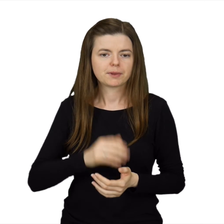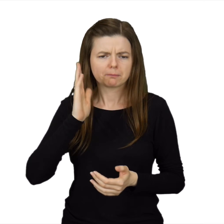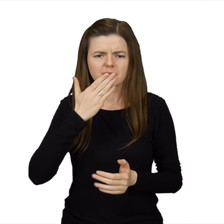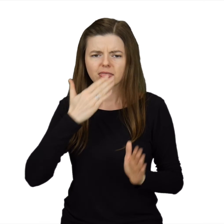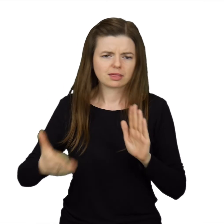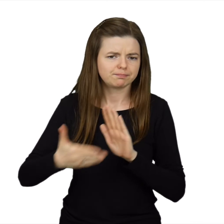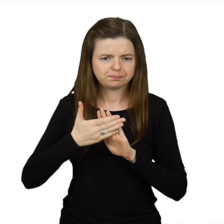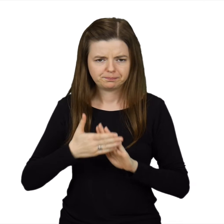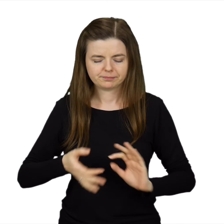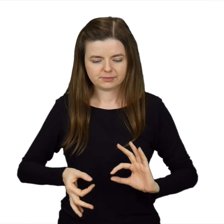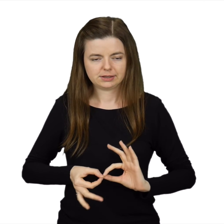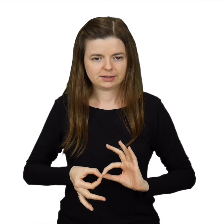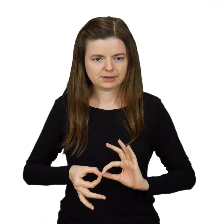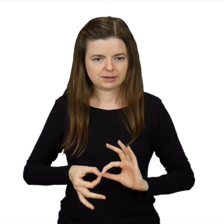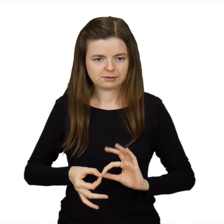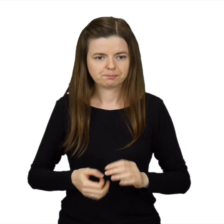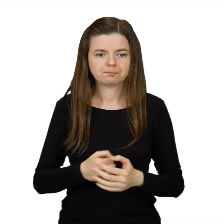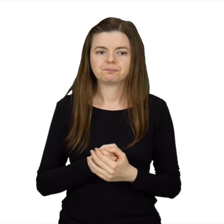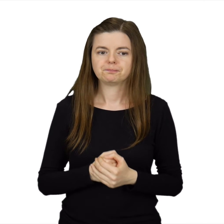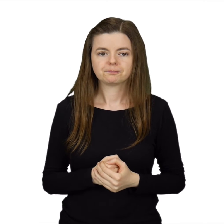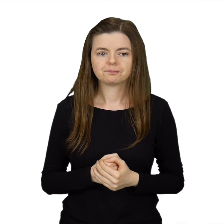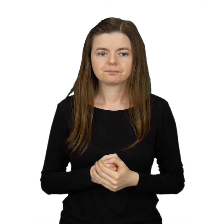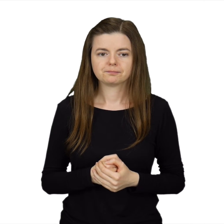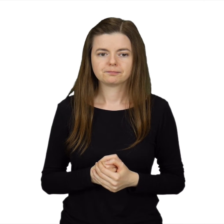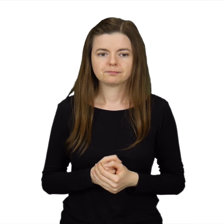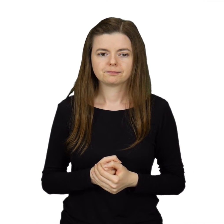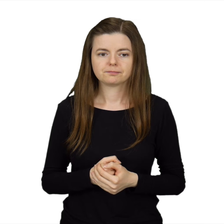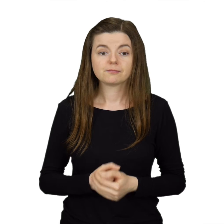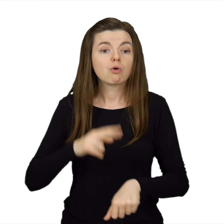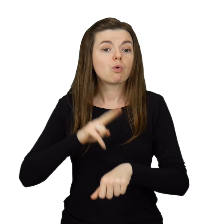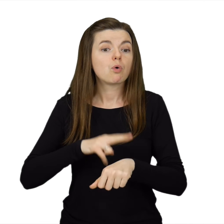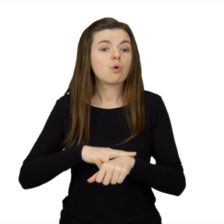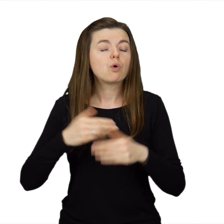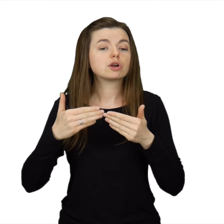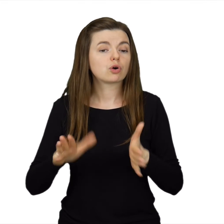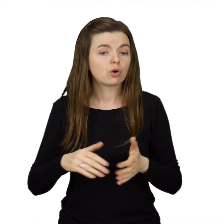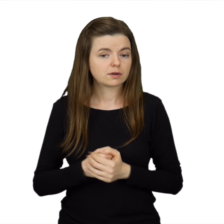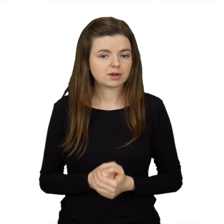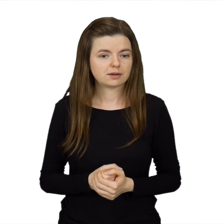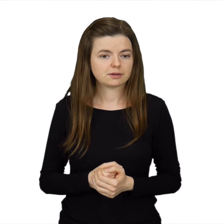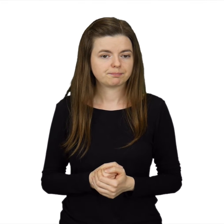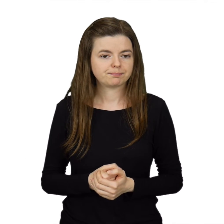oznaczone piktogramem dwóch dłoni w geście migania. GODZINY PRACY